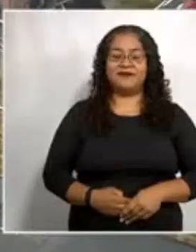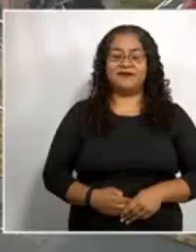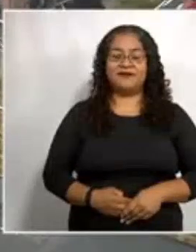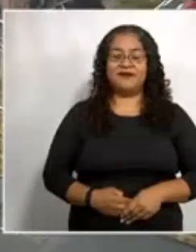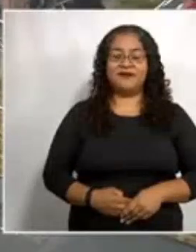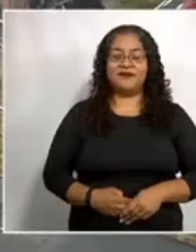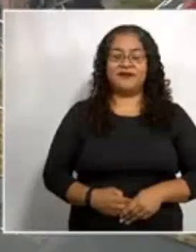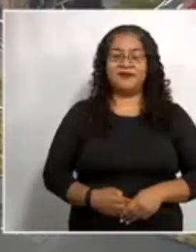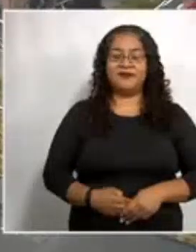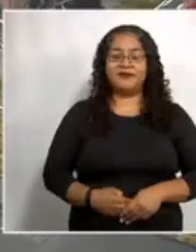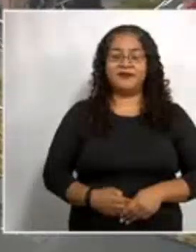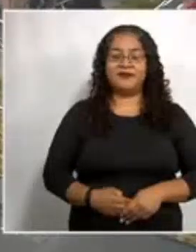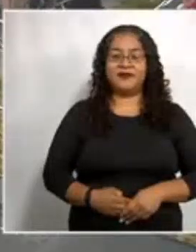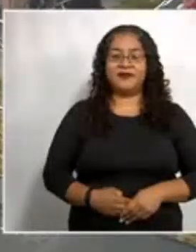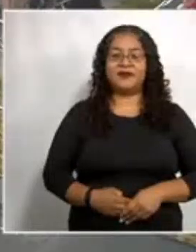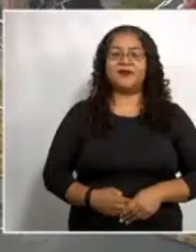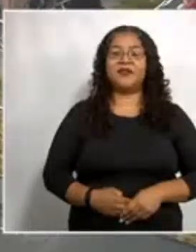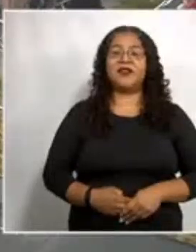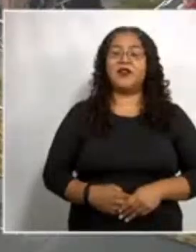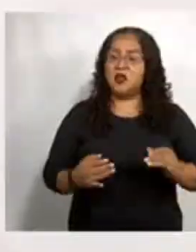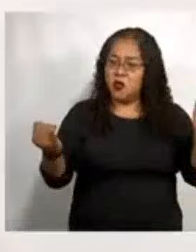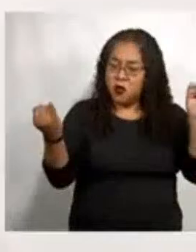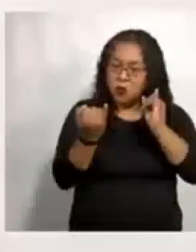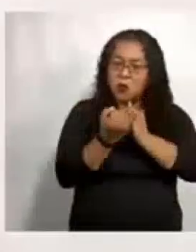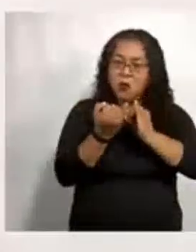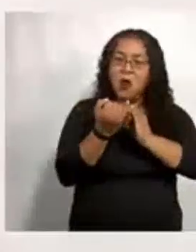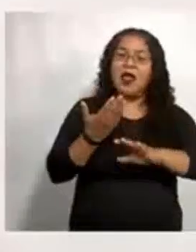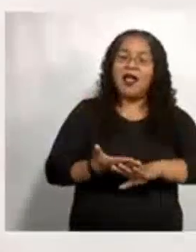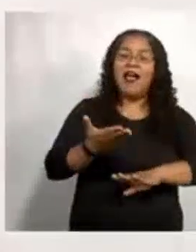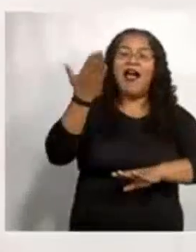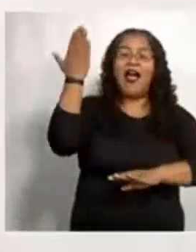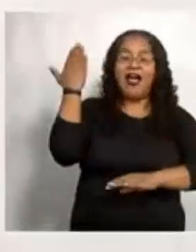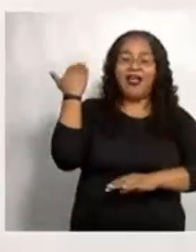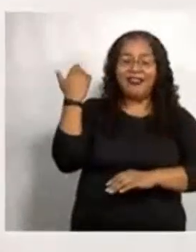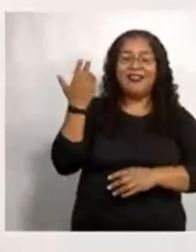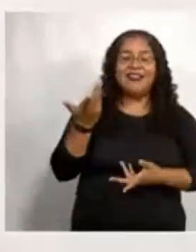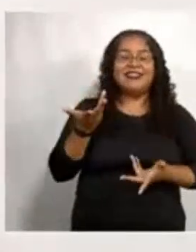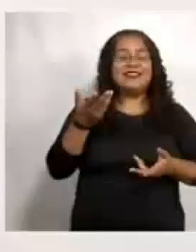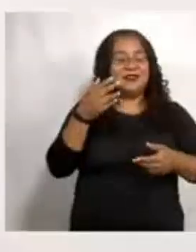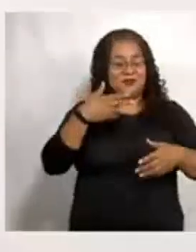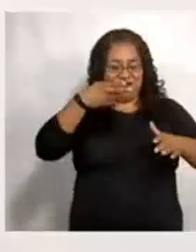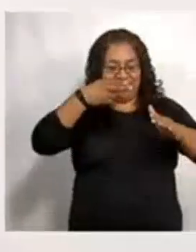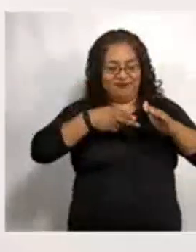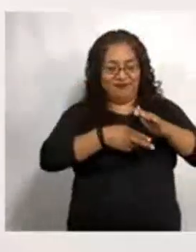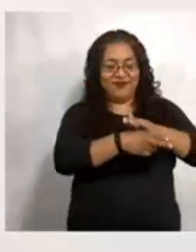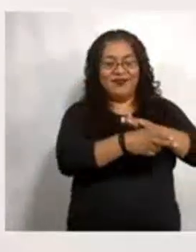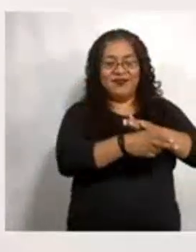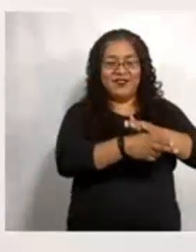Vamos a recuperar el tren de pasajeros México Guadalajara. Platicábamos con Martí.